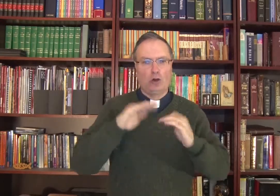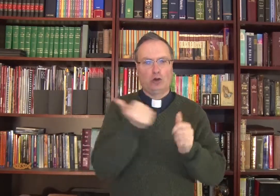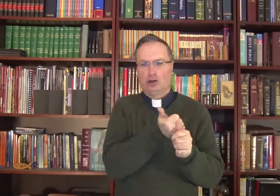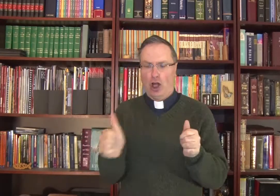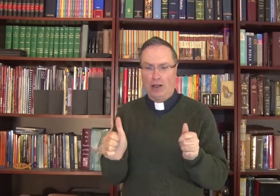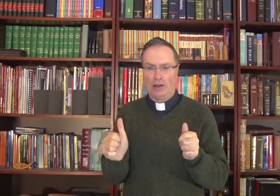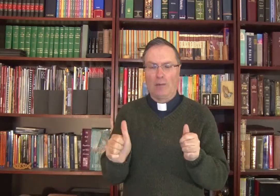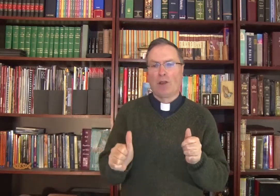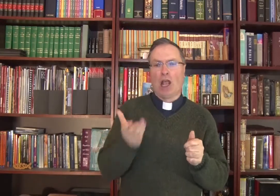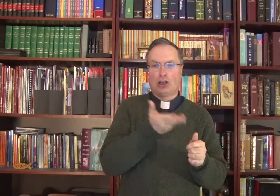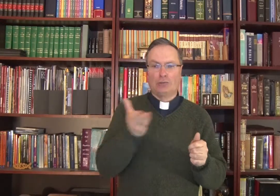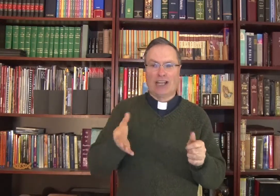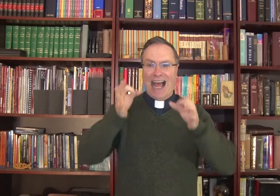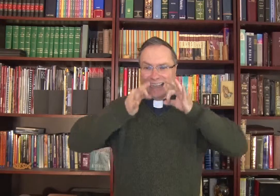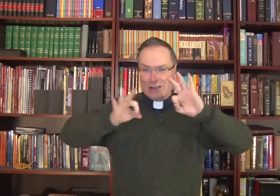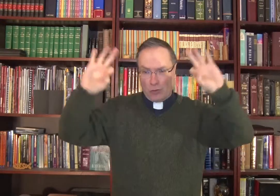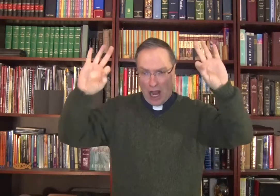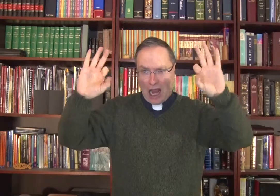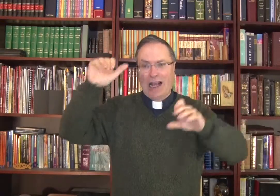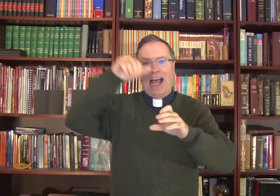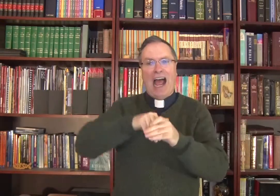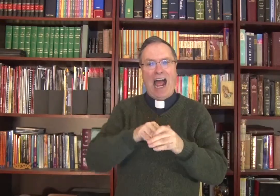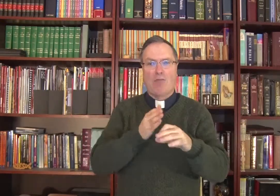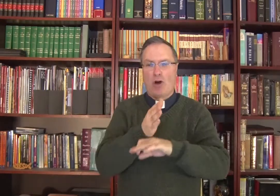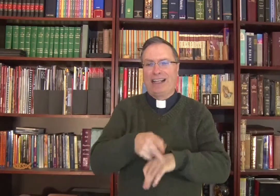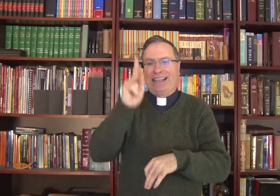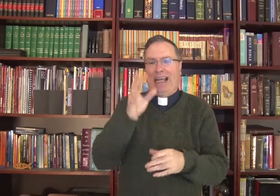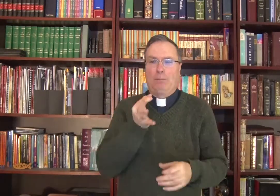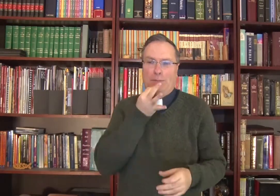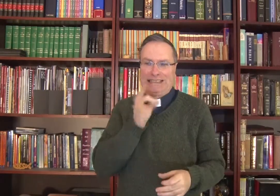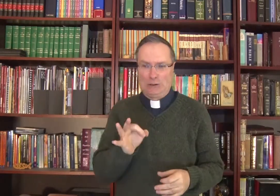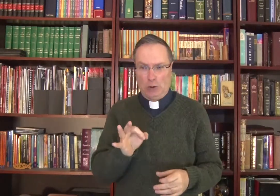de toutes sortes d'objets en ivoire, en bois très précieux,